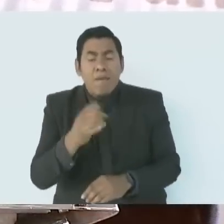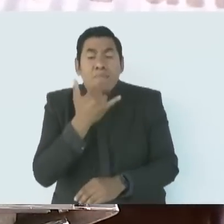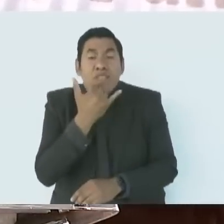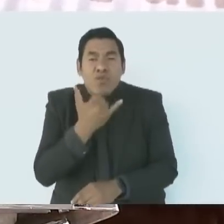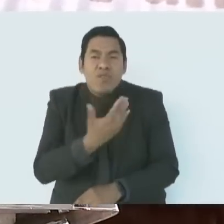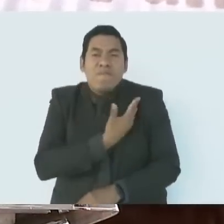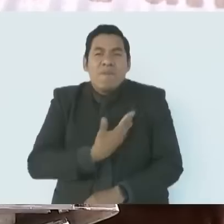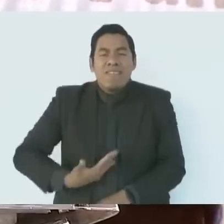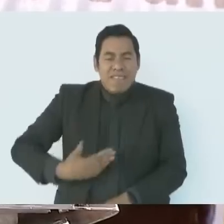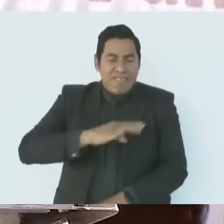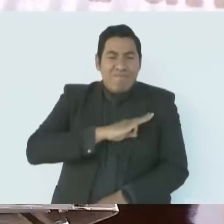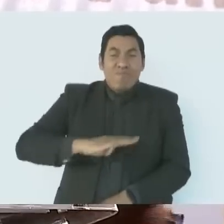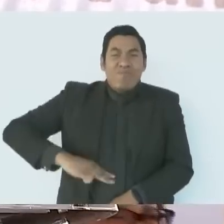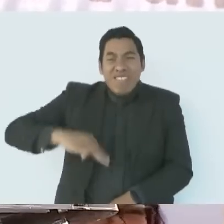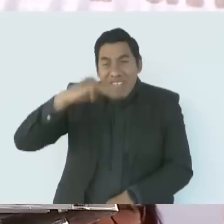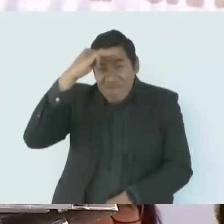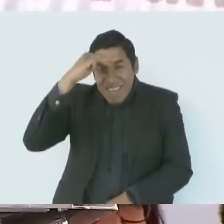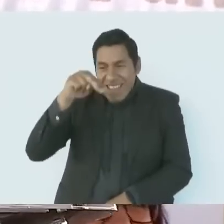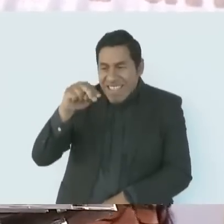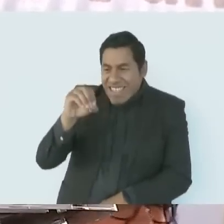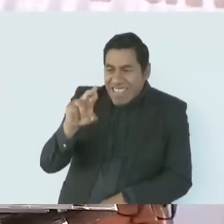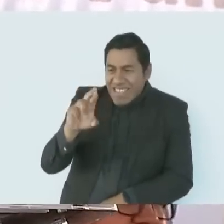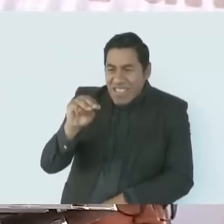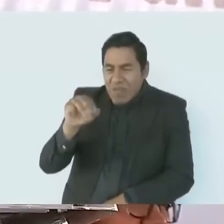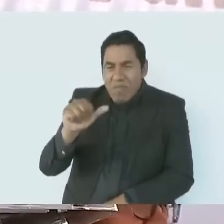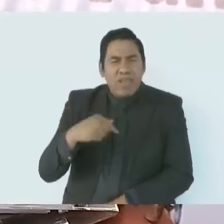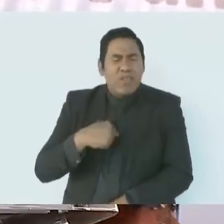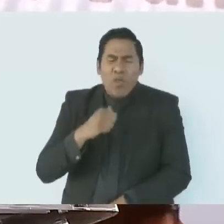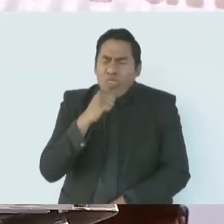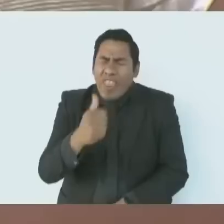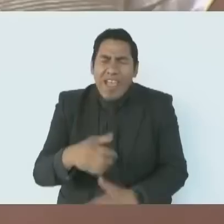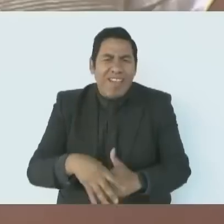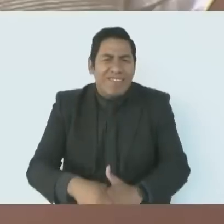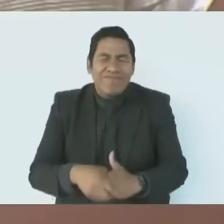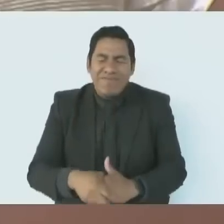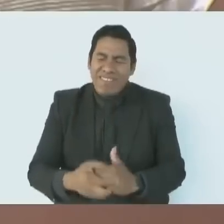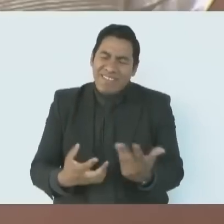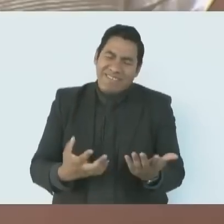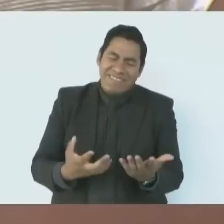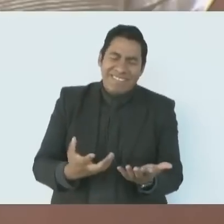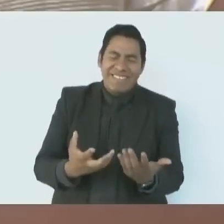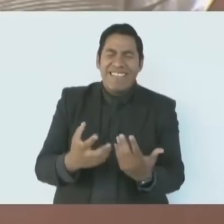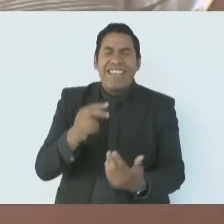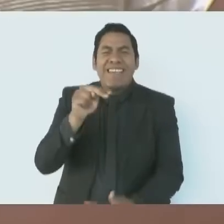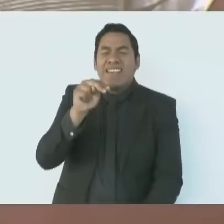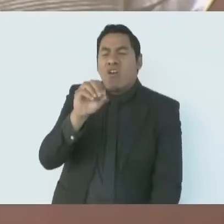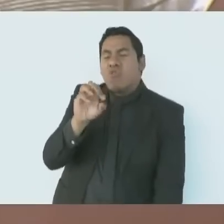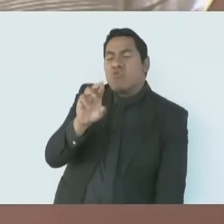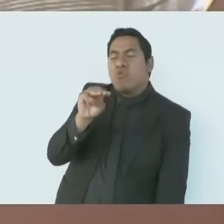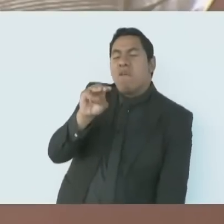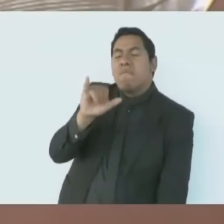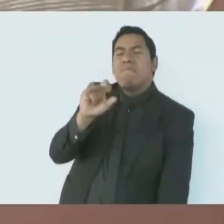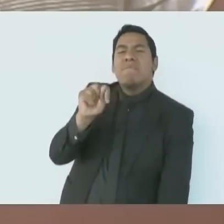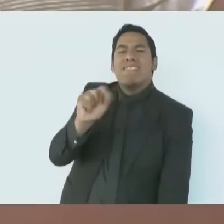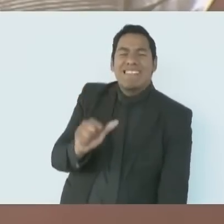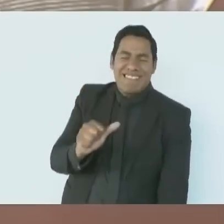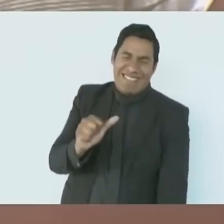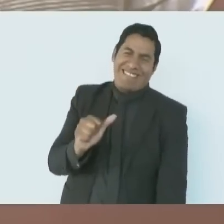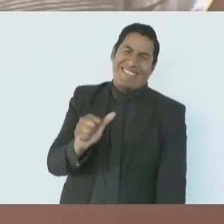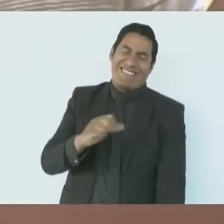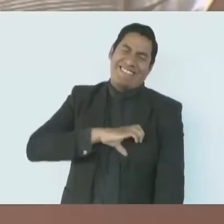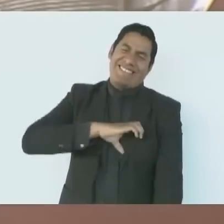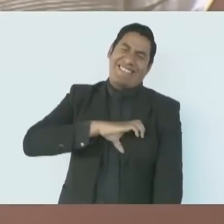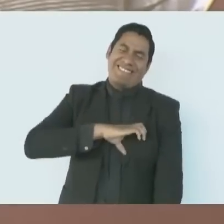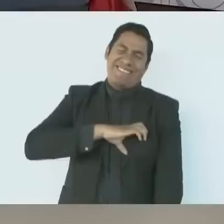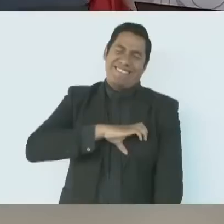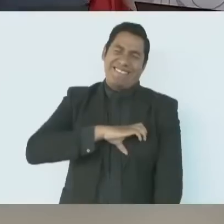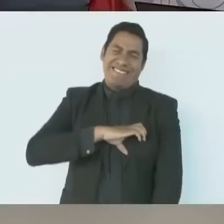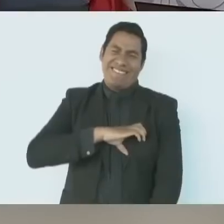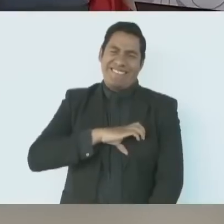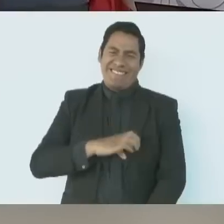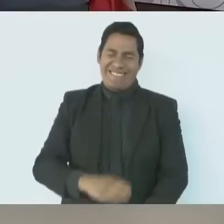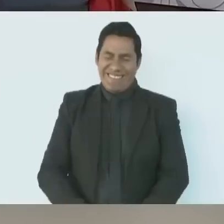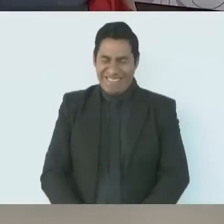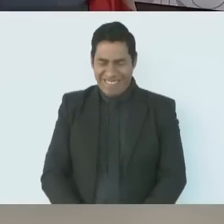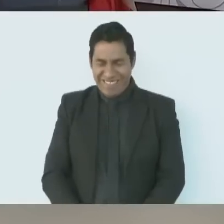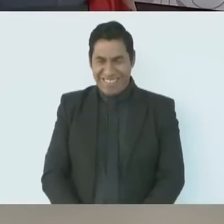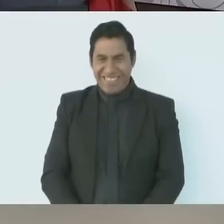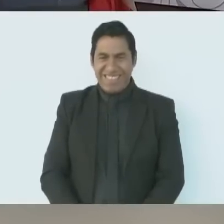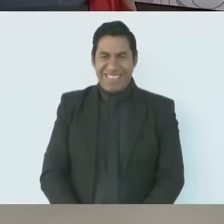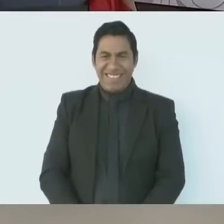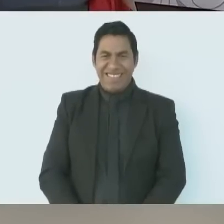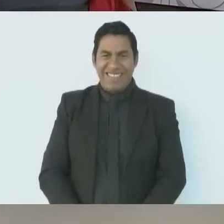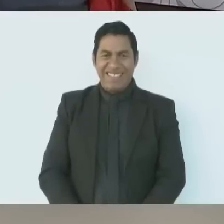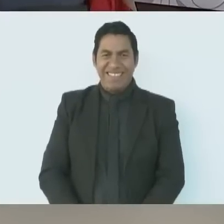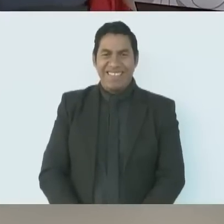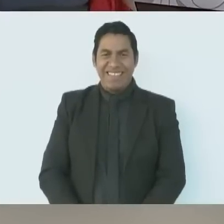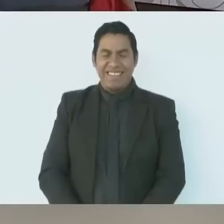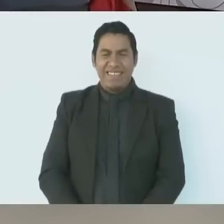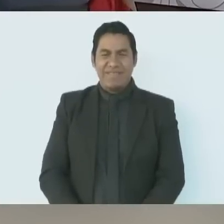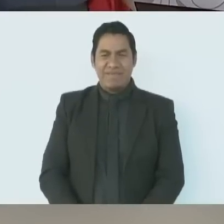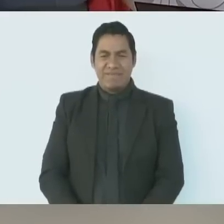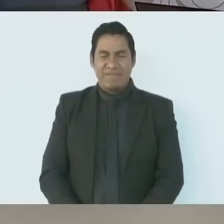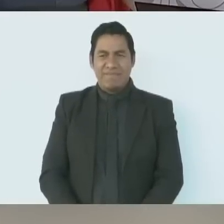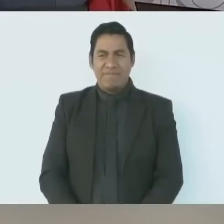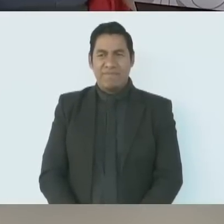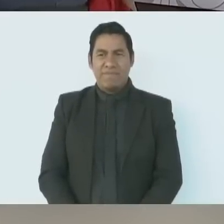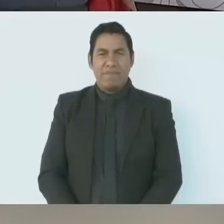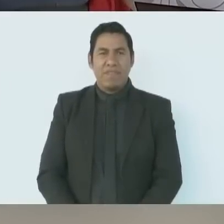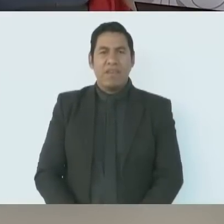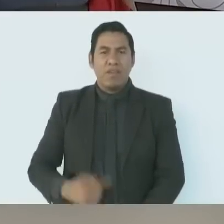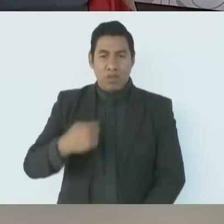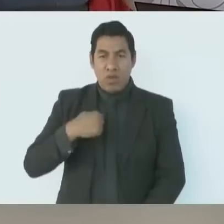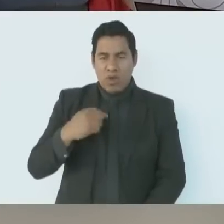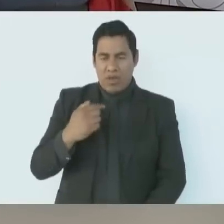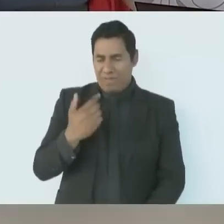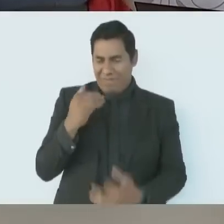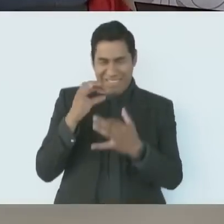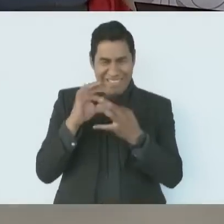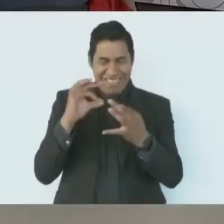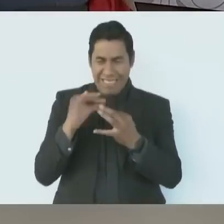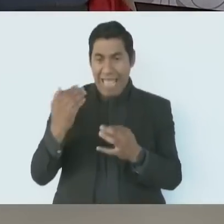municipal que estuvimos juntas por acá en campaña dije que la elección del 24